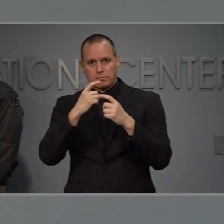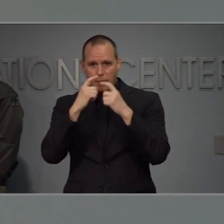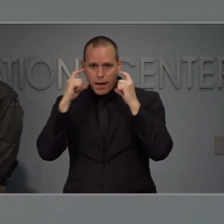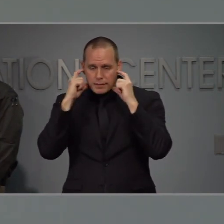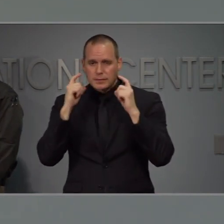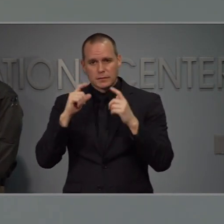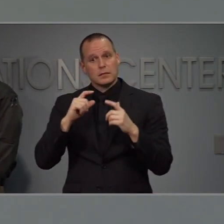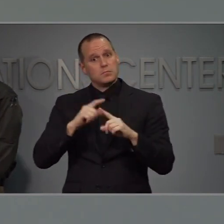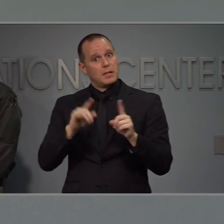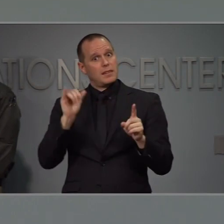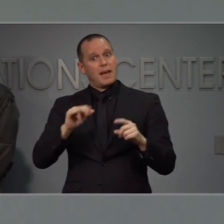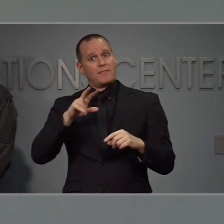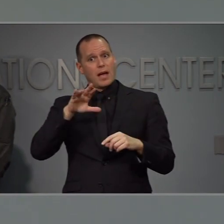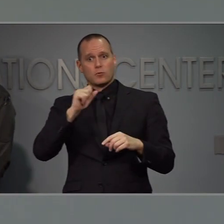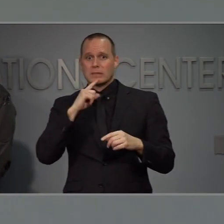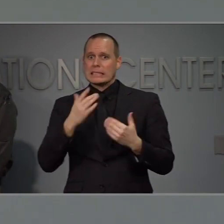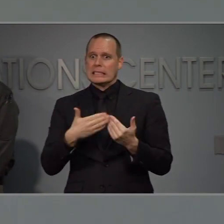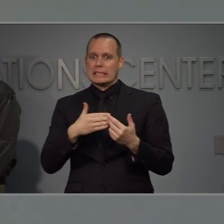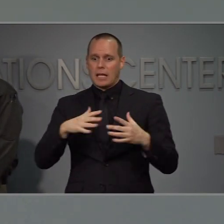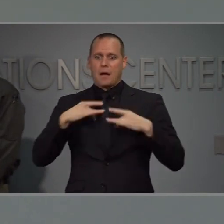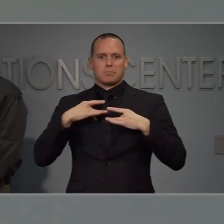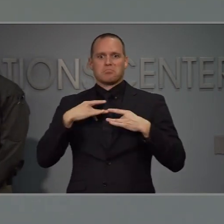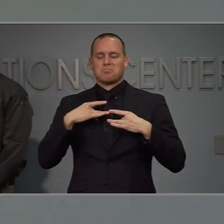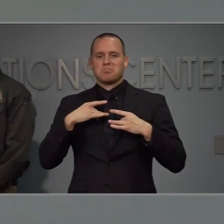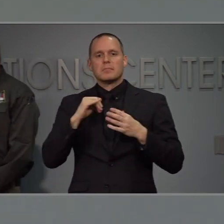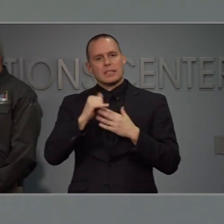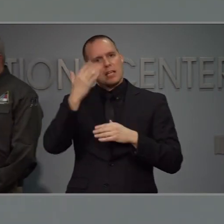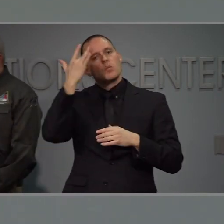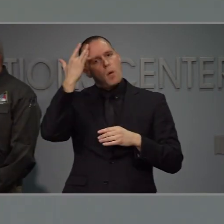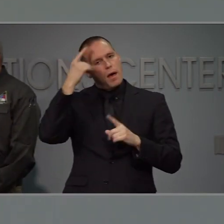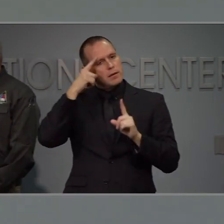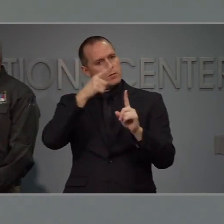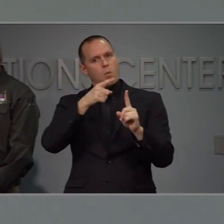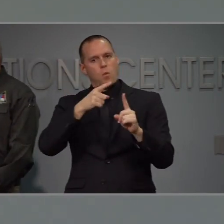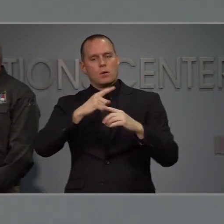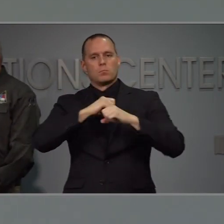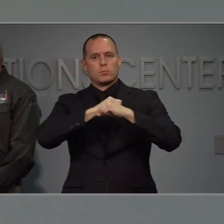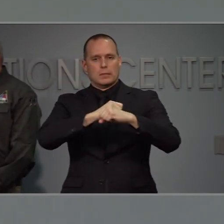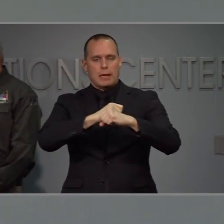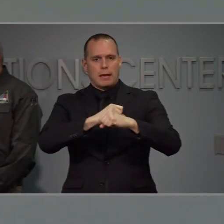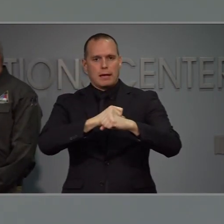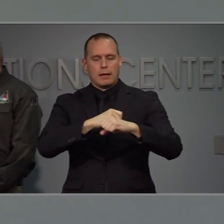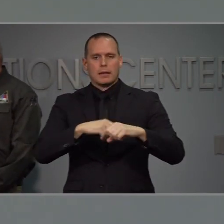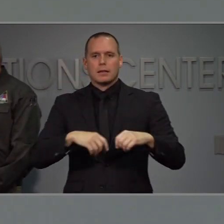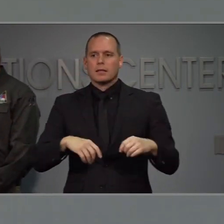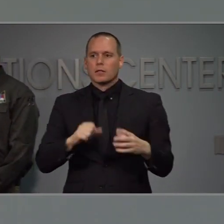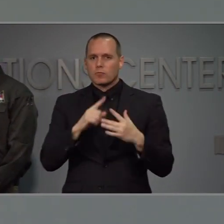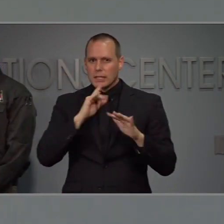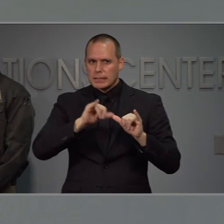mascarillas todo el tiempo, pero este virus es muy contagioso y es por eso que nosotros hemos hecho todo este